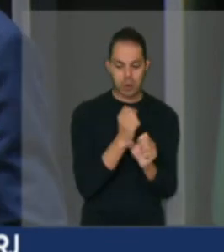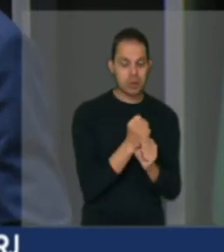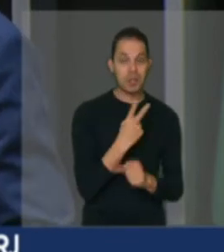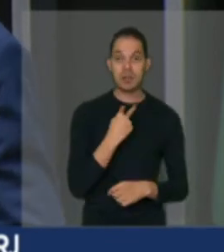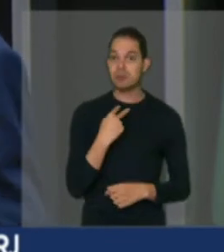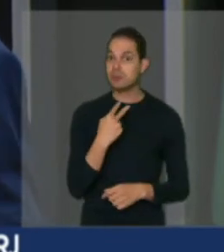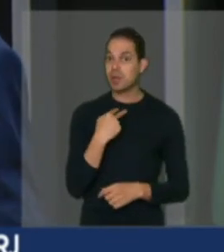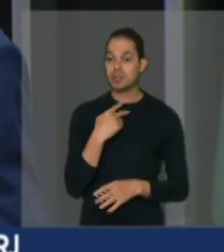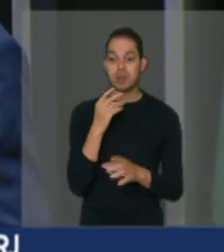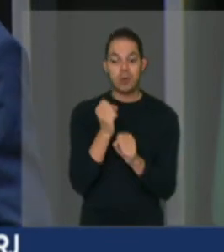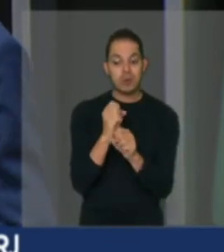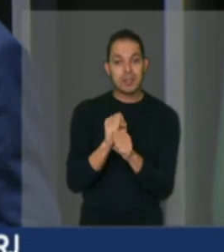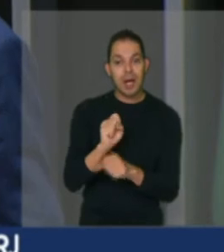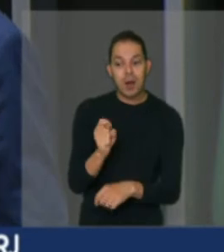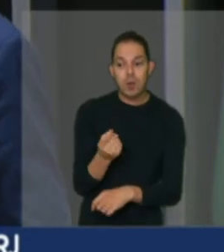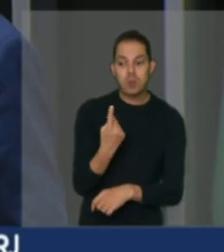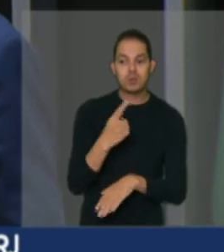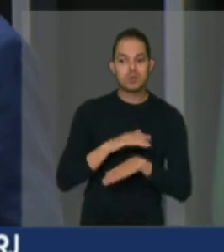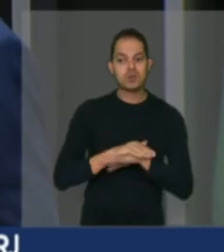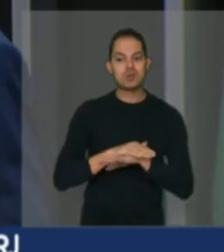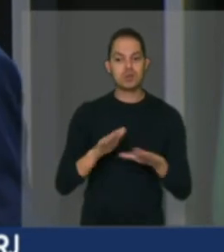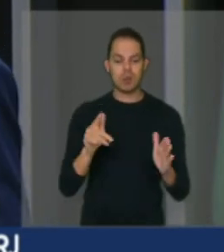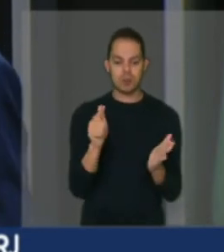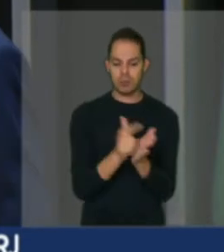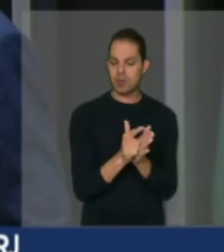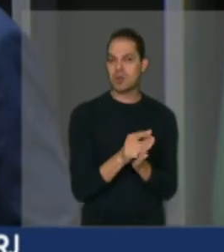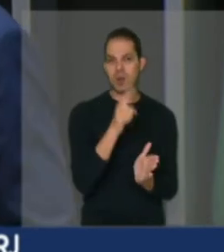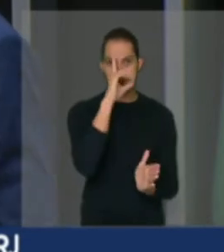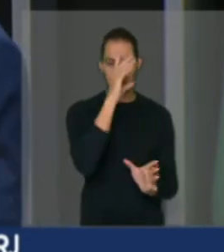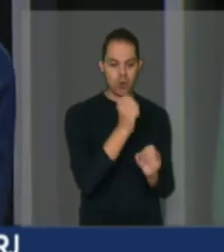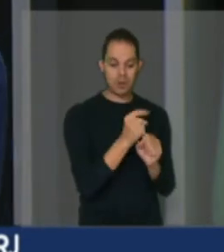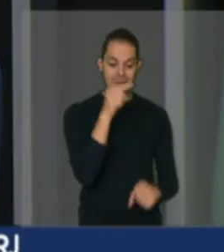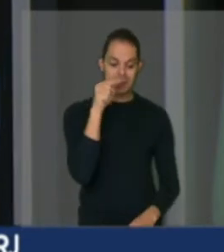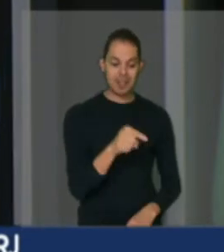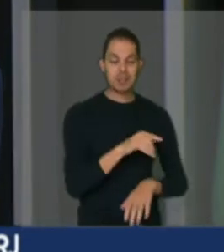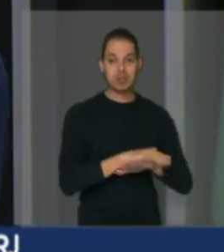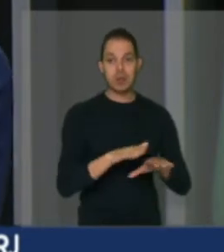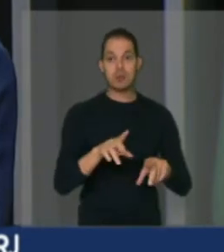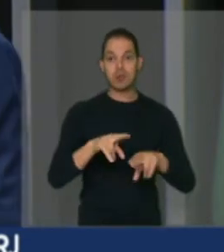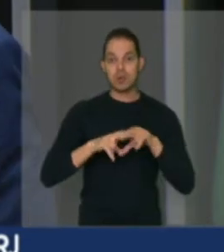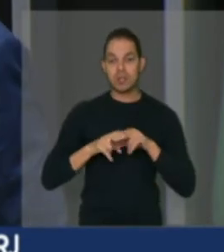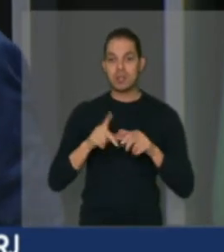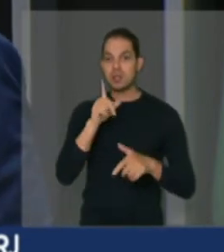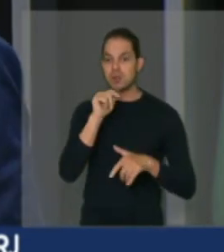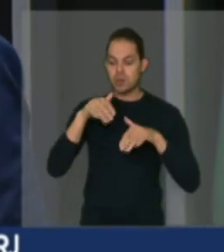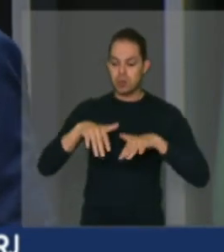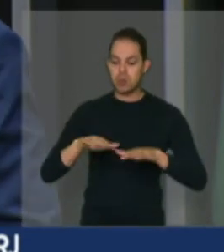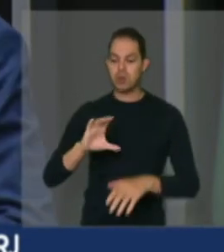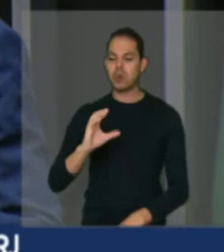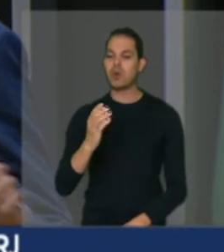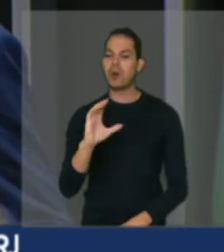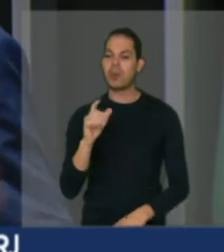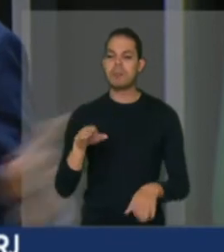CONTAGEM DO VOTO IMPRESSO. E É POR ISSO QUE COPACABANA, O LUGAR MAIS DEMOCRÁTICO DO BRASIL NÃO EXISTE LUGAR MAIS DEMOCRÁTICO NO BRASIL COMO